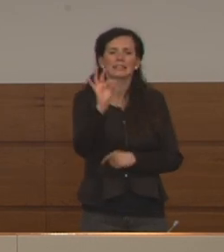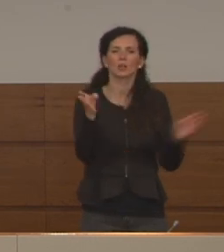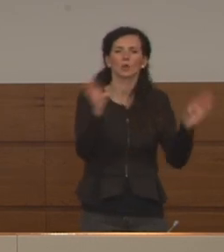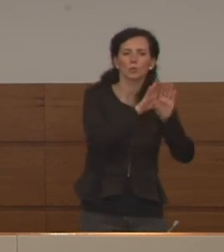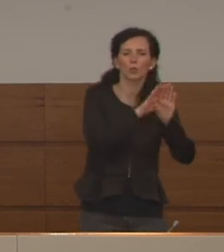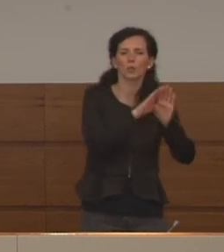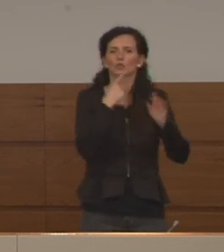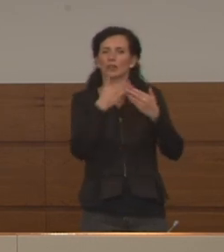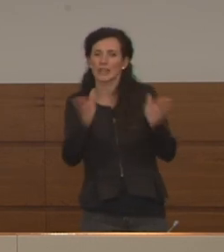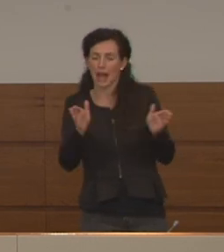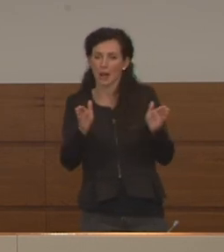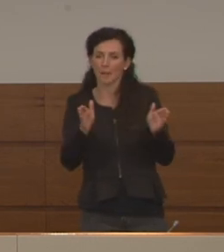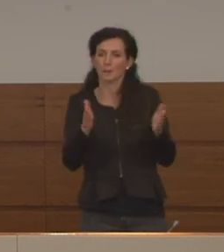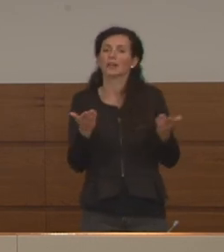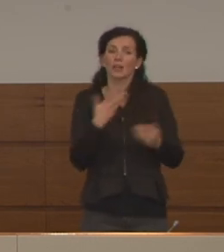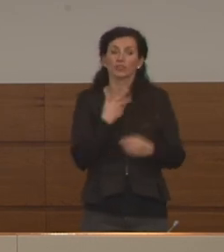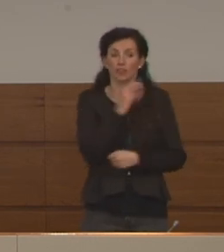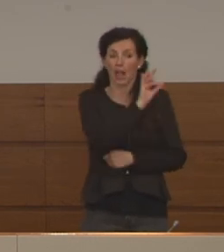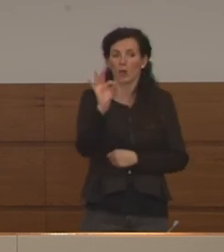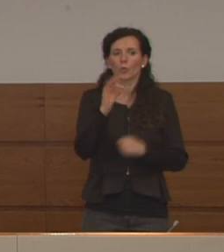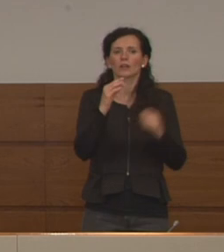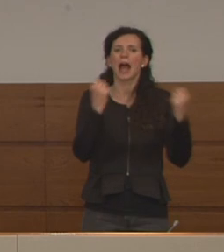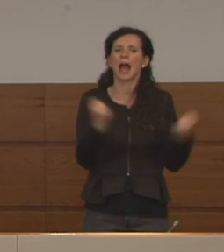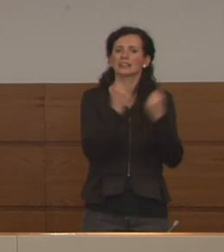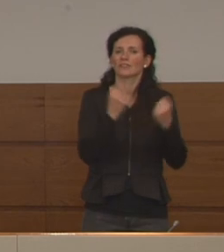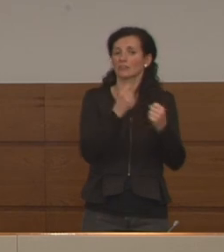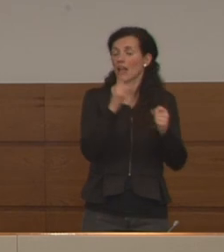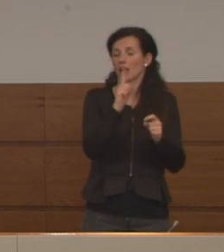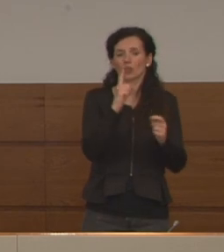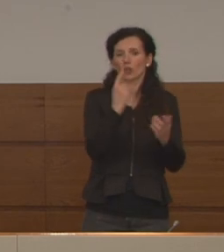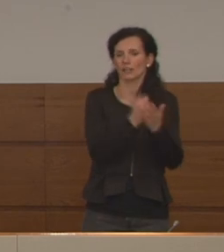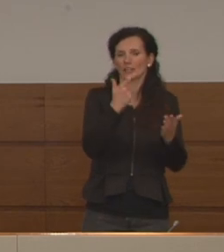attività essenziali che non è stata chiusa. La sanità in Lombardia è una